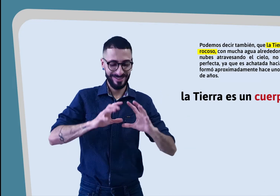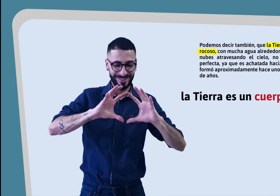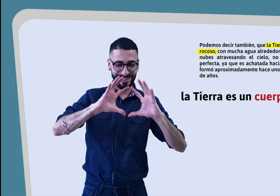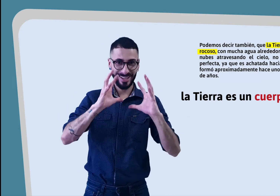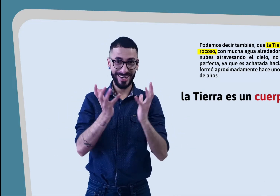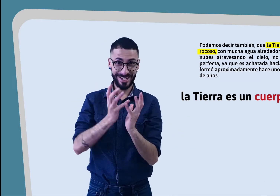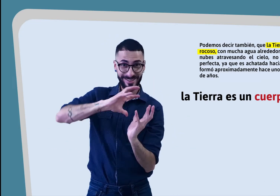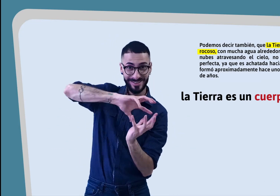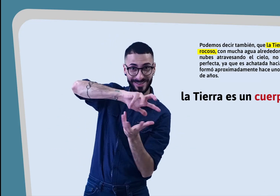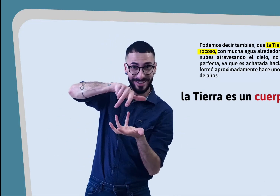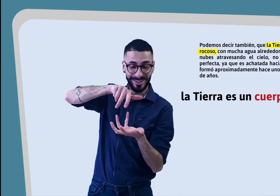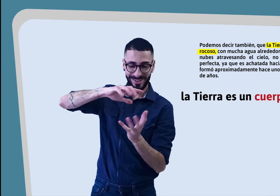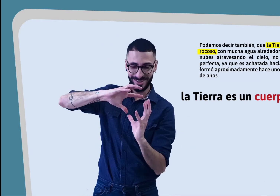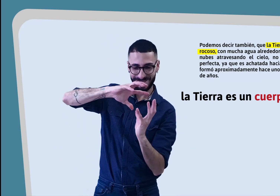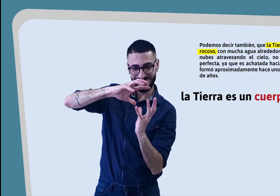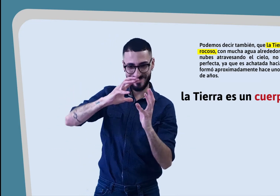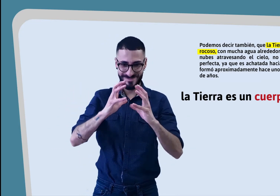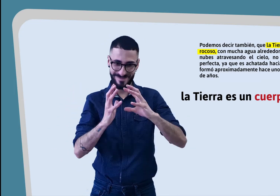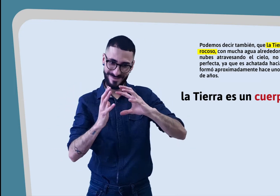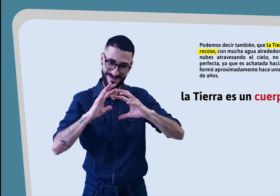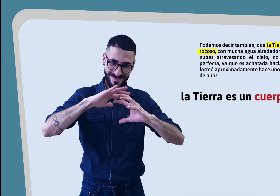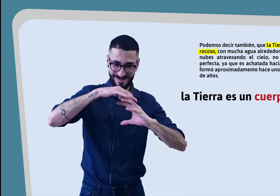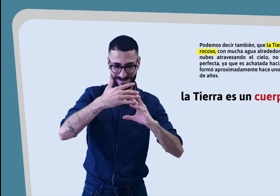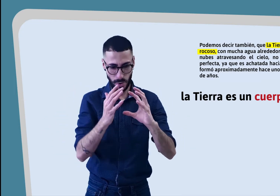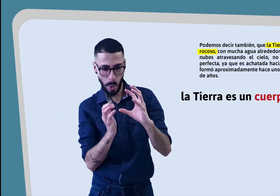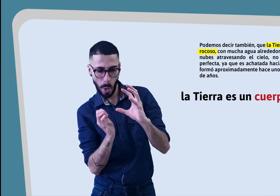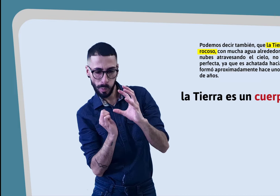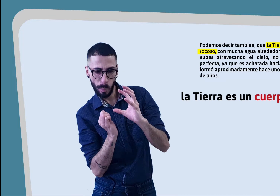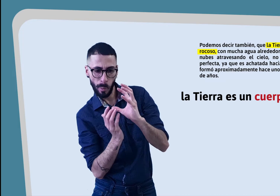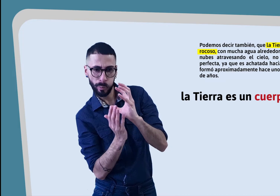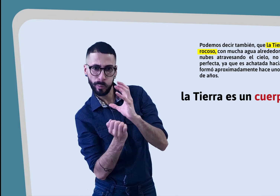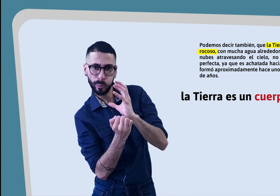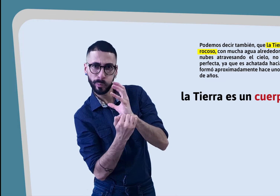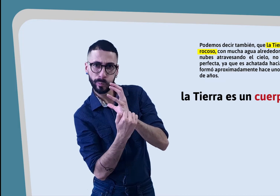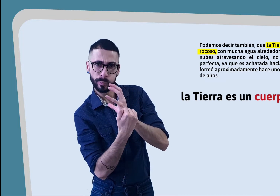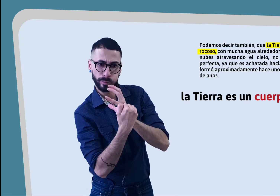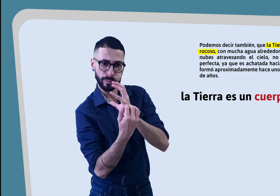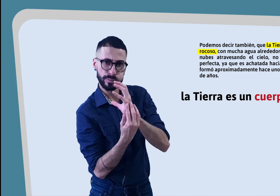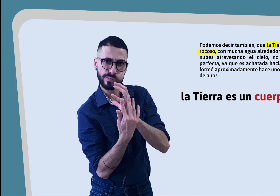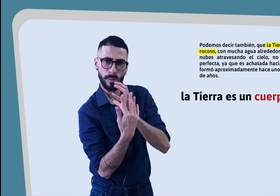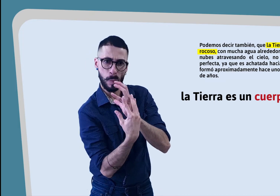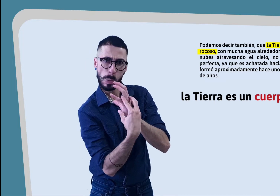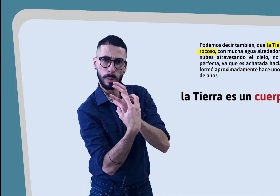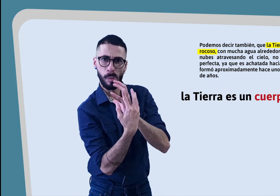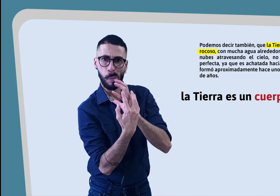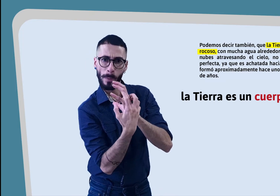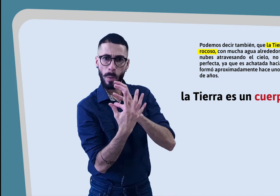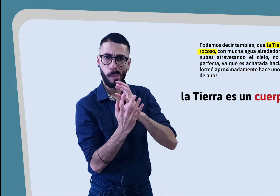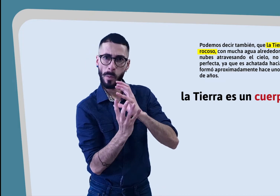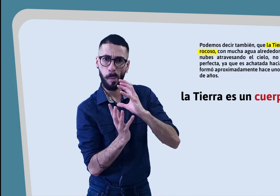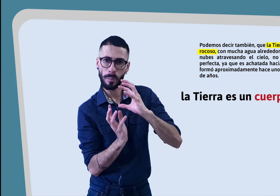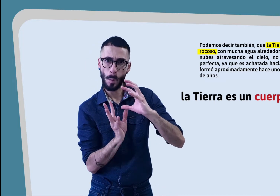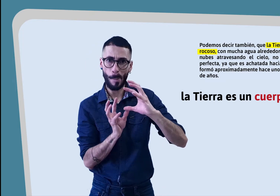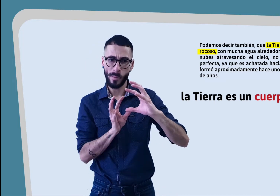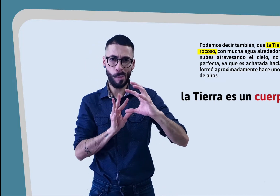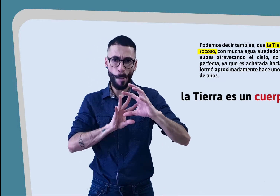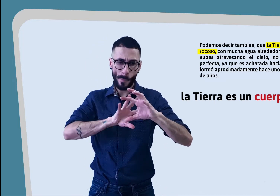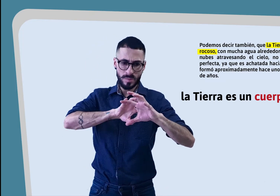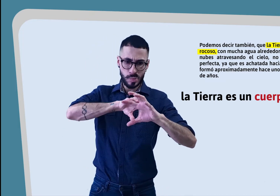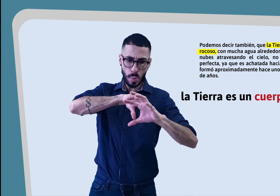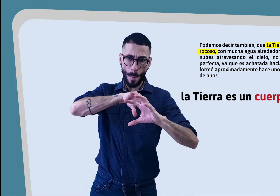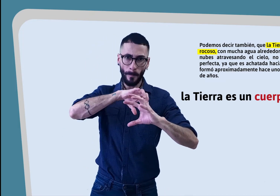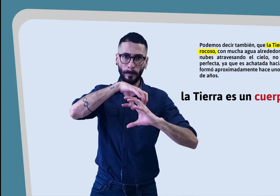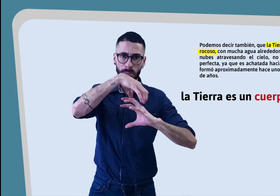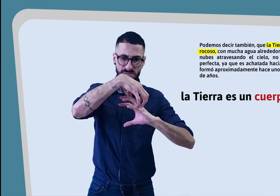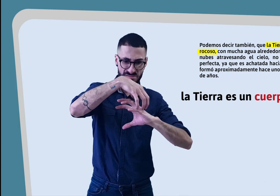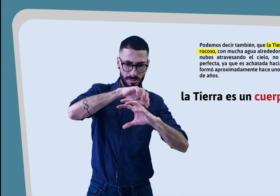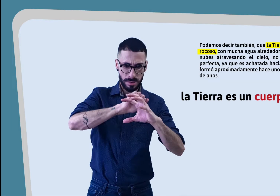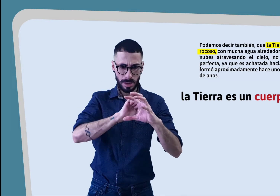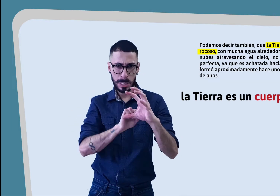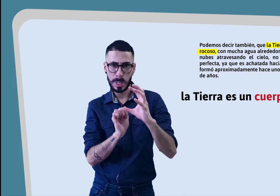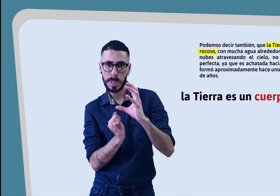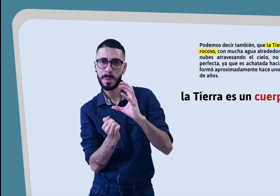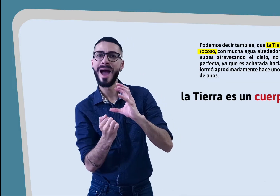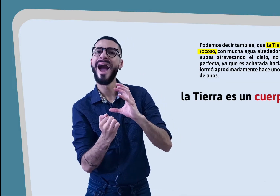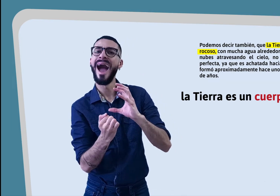Dije que la Tierra es un cuerpo rocoso por la dureza de su superficie terrestre.